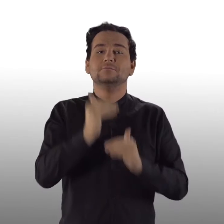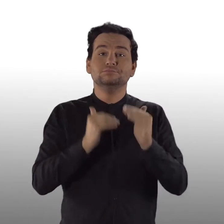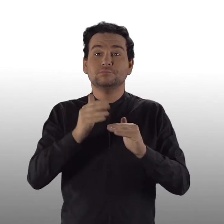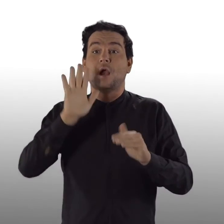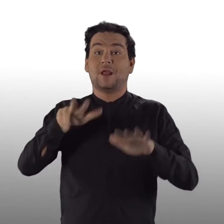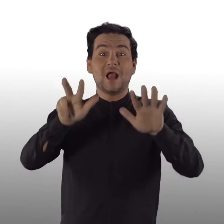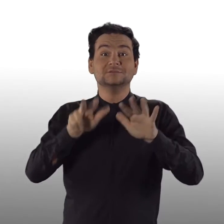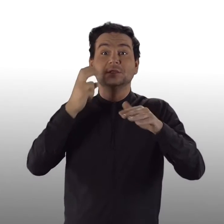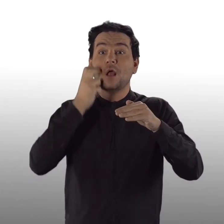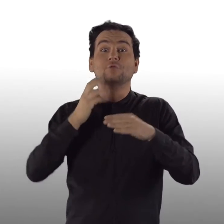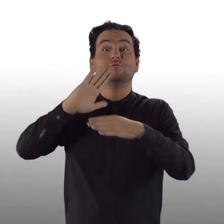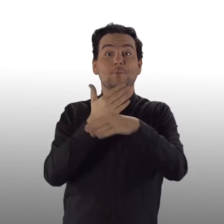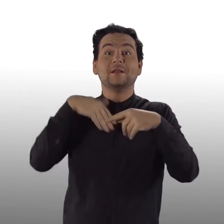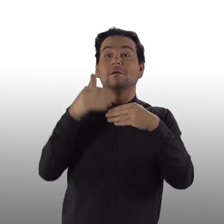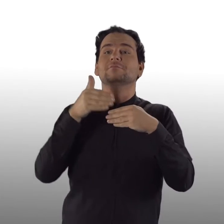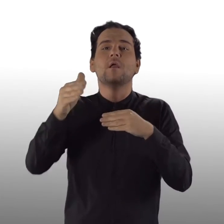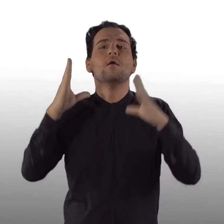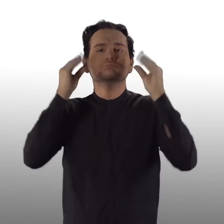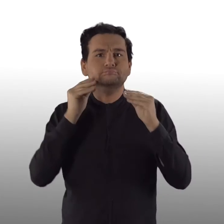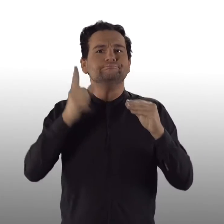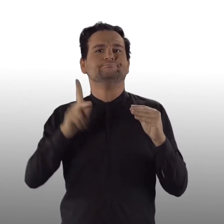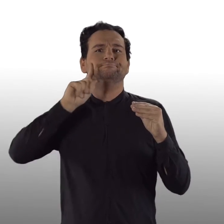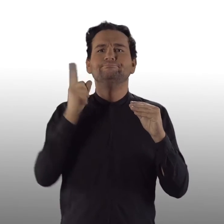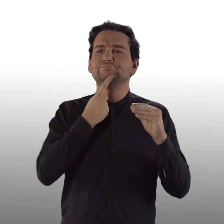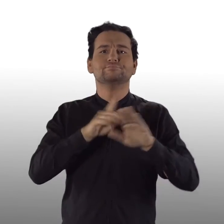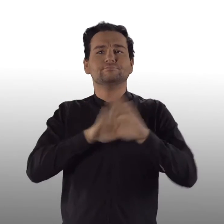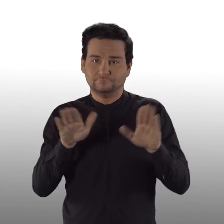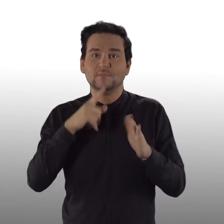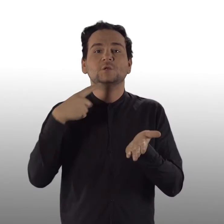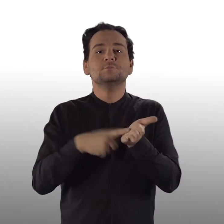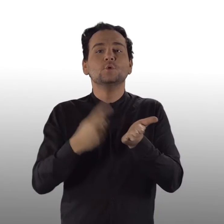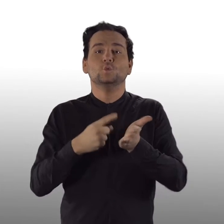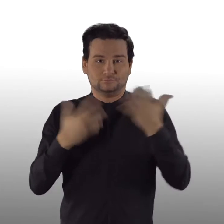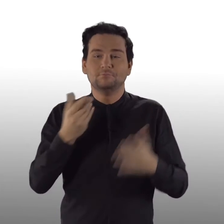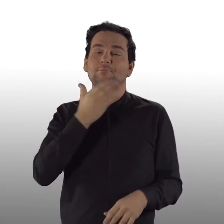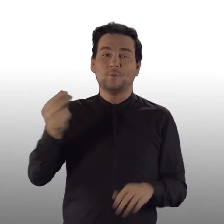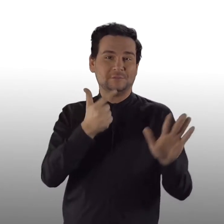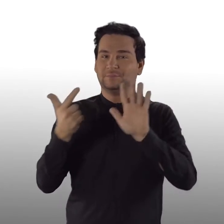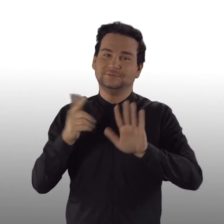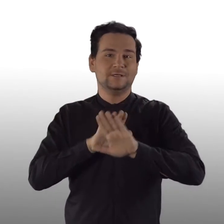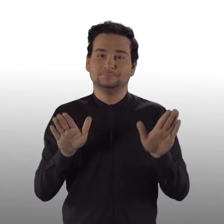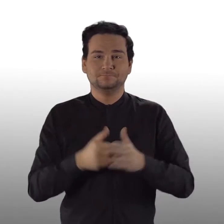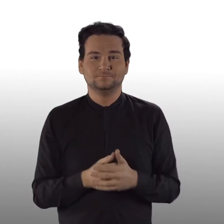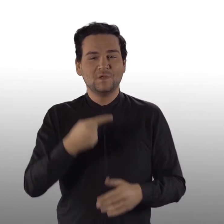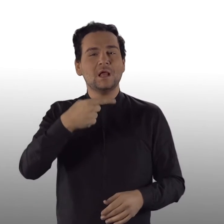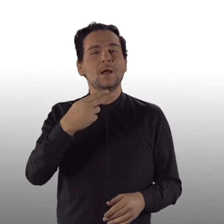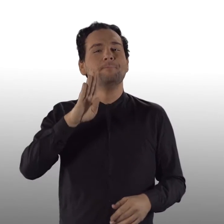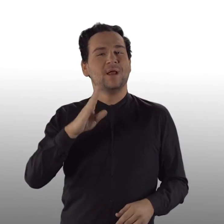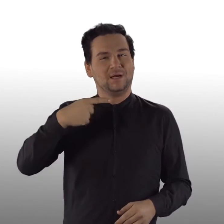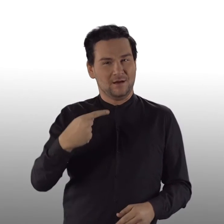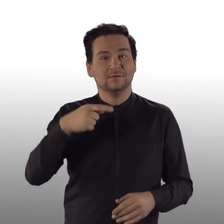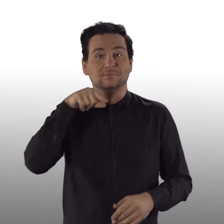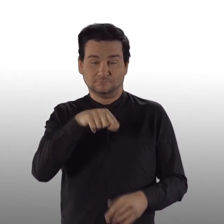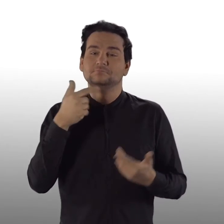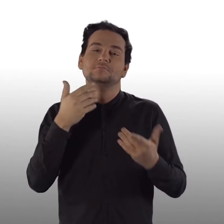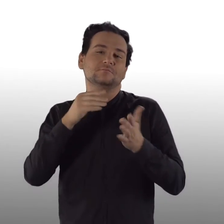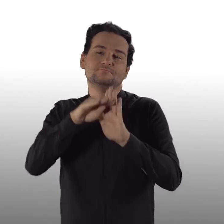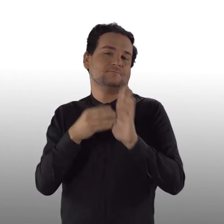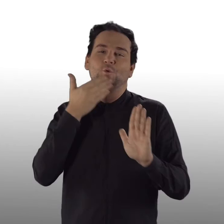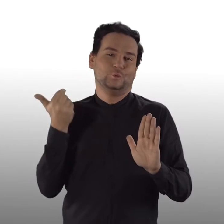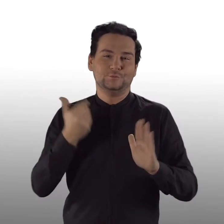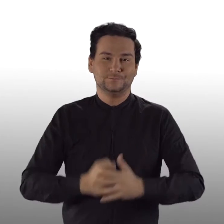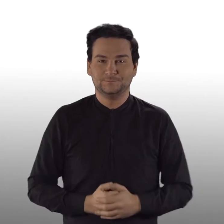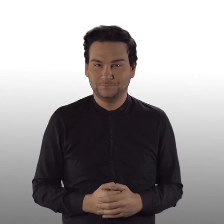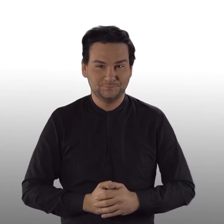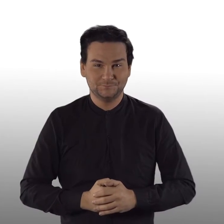und nach dem 18. Lebensjahr gehörlos geworden sind, können keine finanzielle Hilfe nach dem GHBG erhalten.